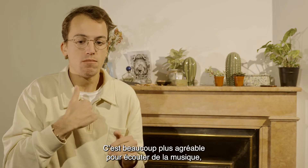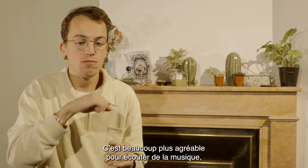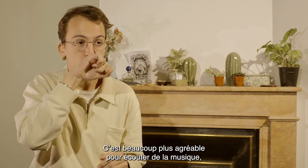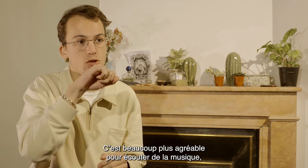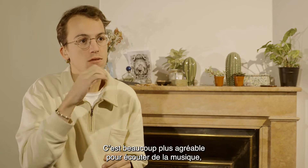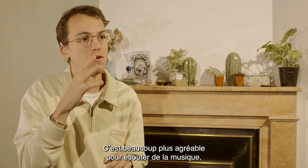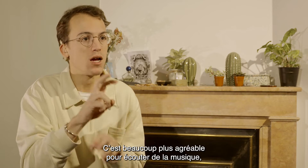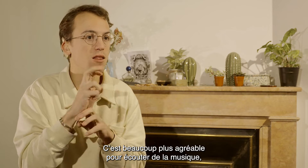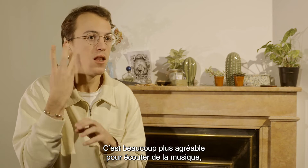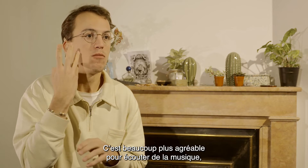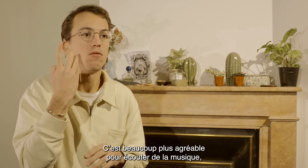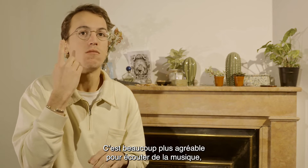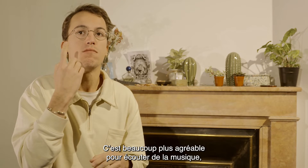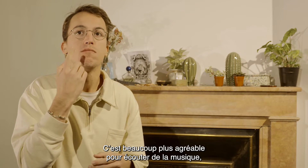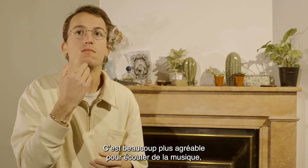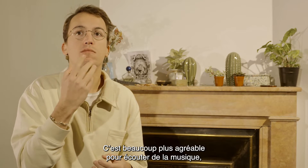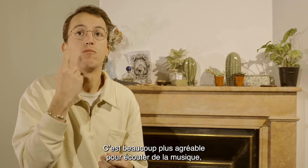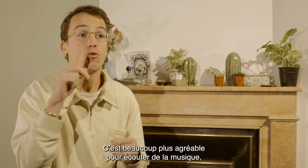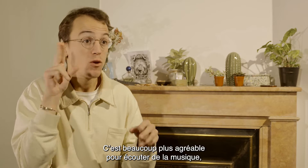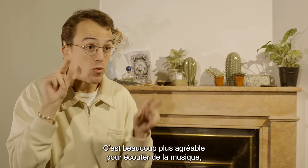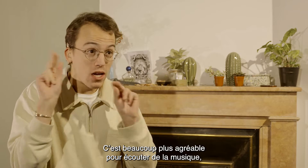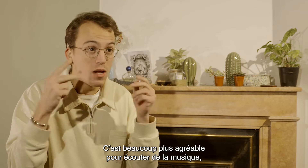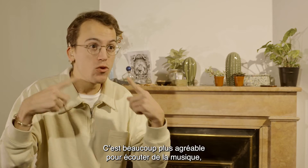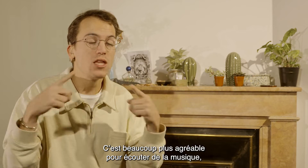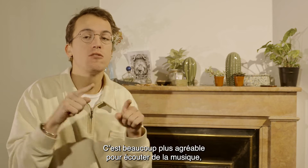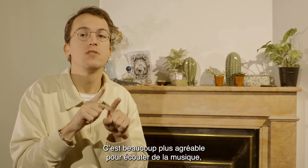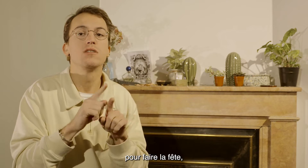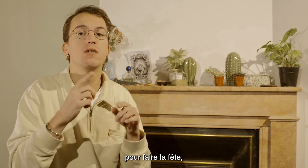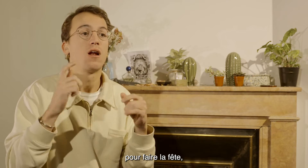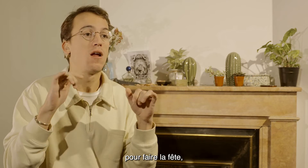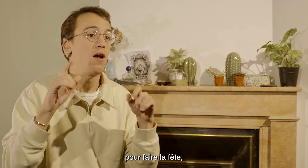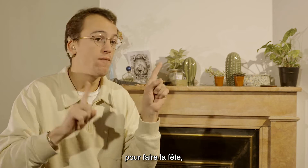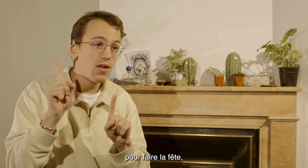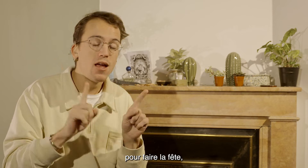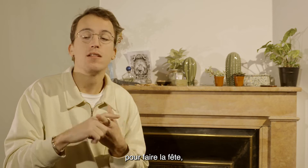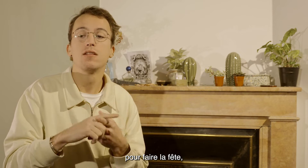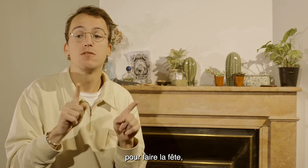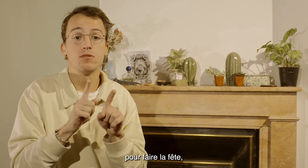C’est beaucoup plus agréable pour écouter de la musique, pour faire la fête,